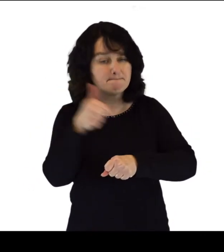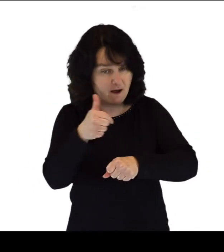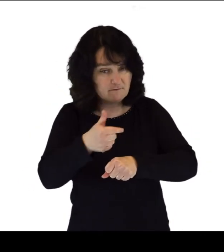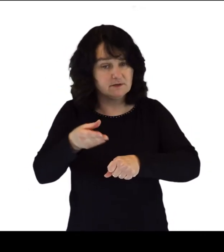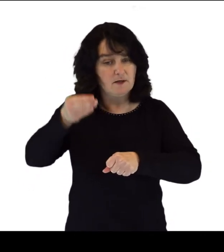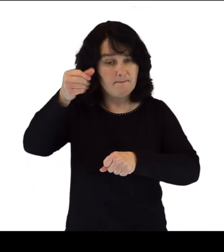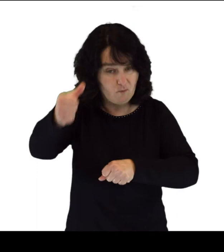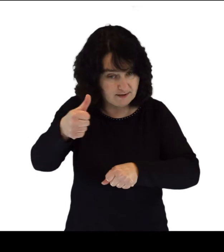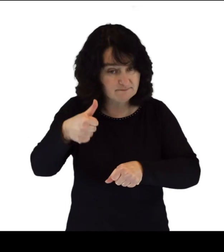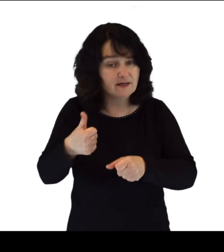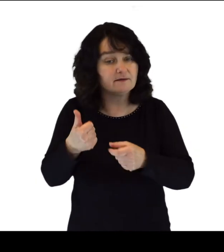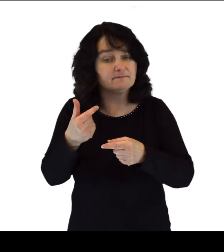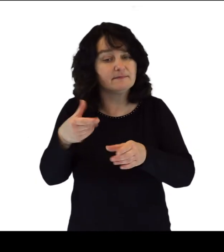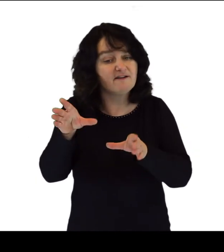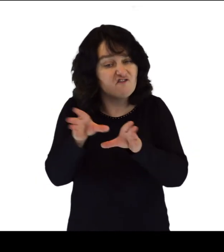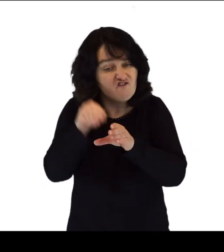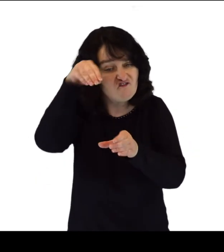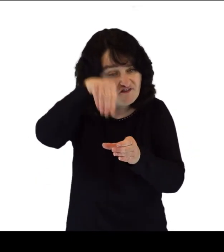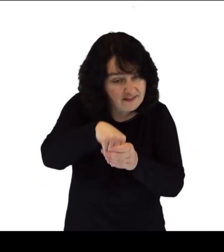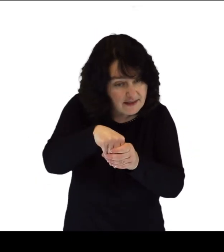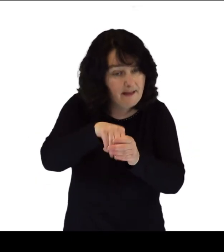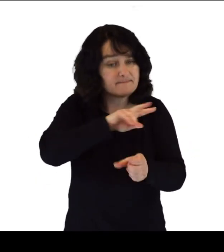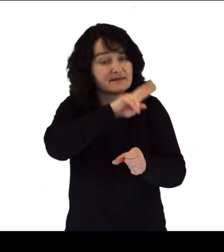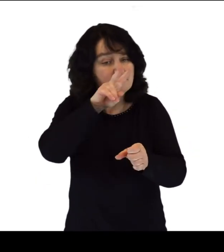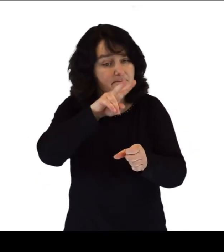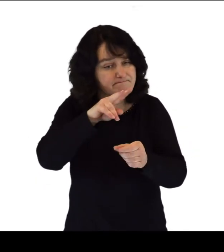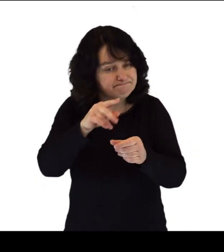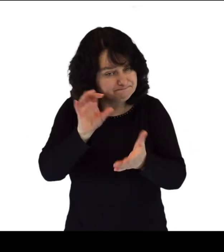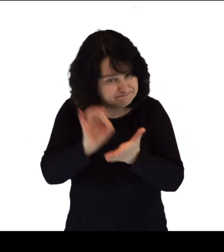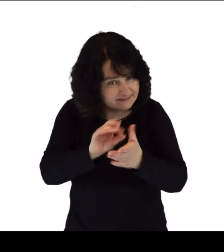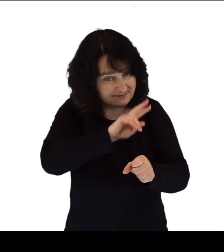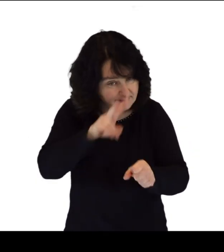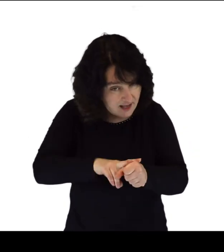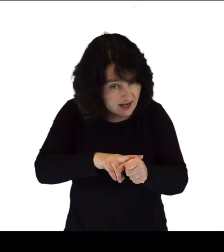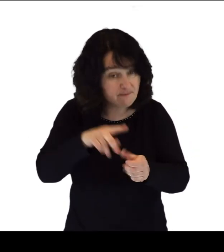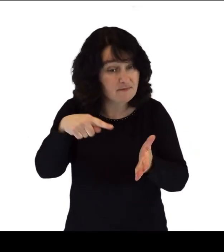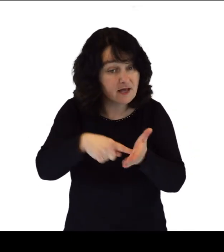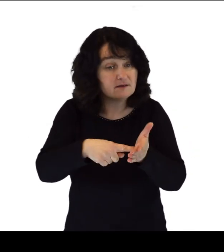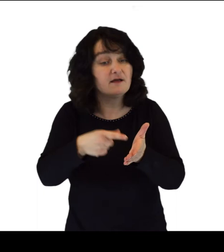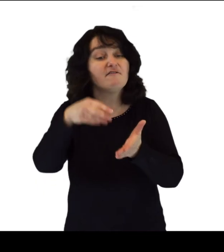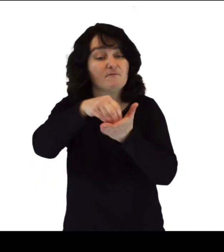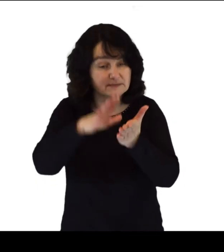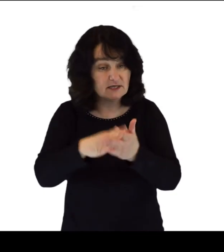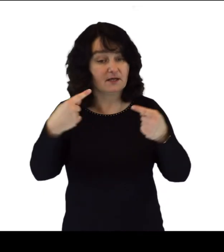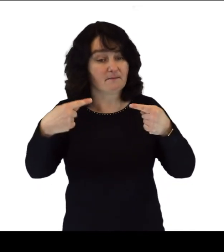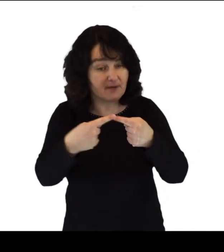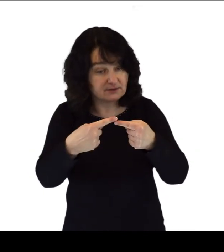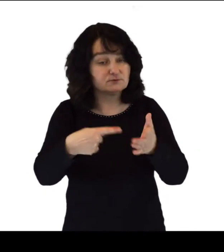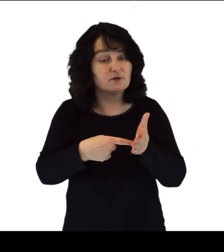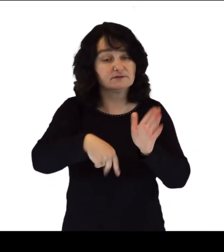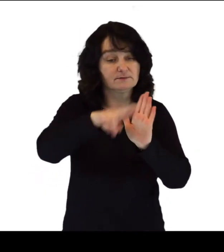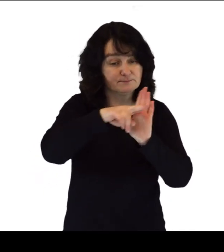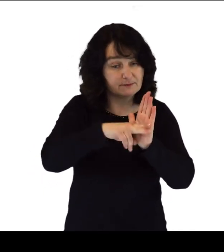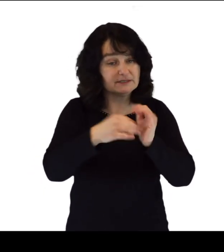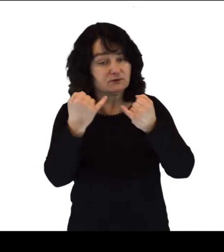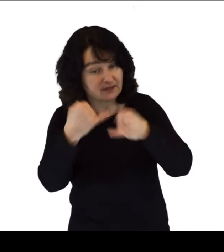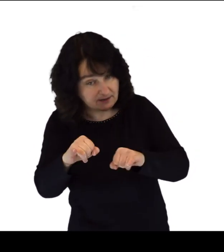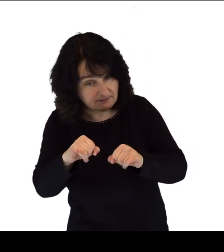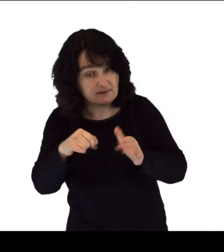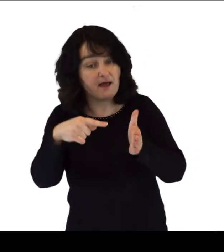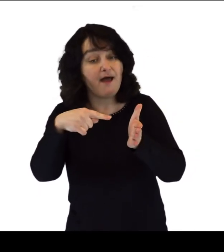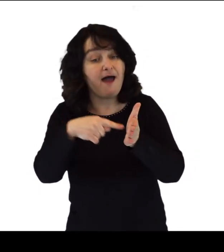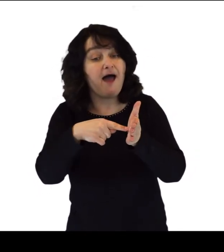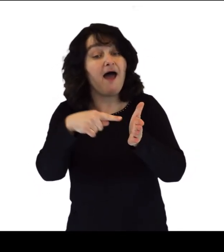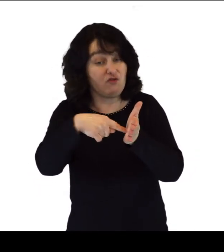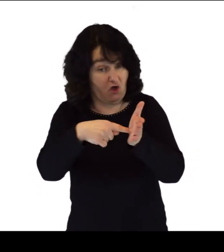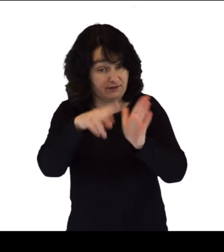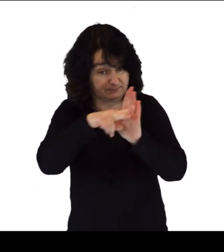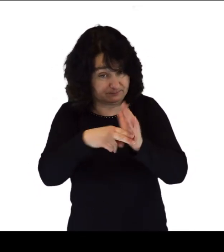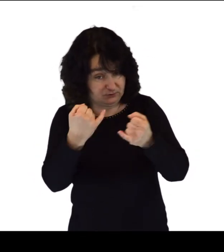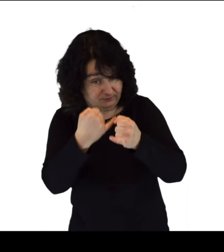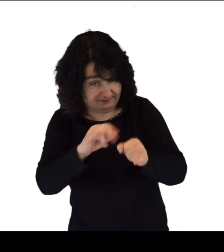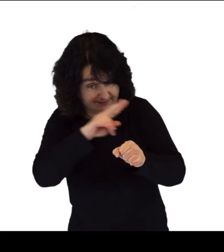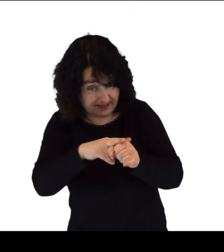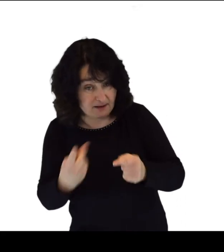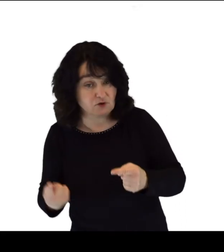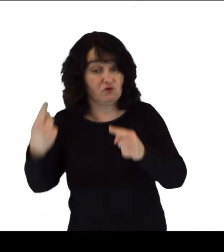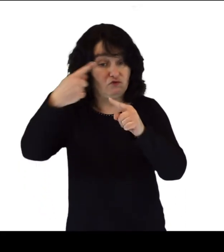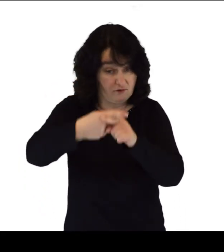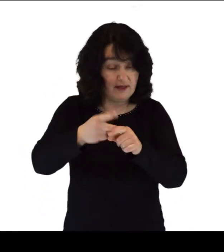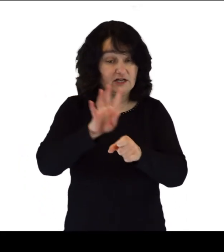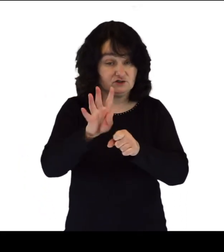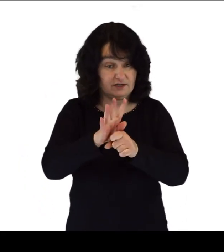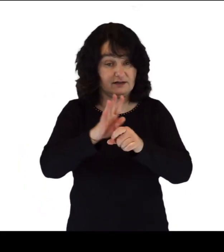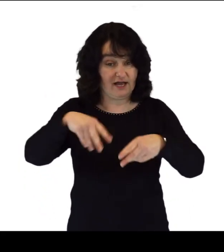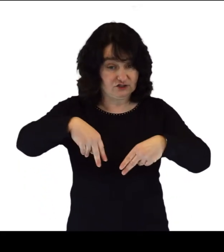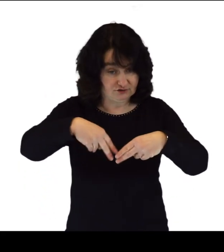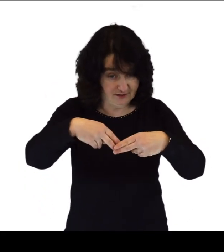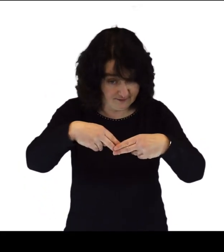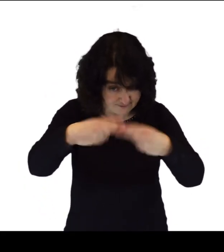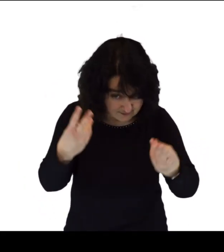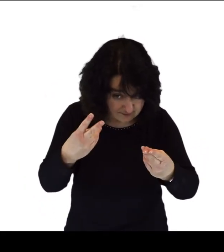powinny być opłacone z uwzględnieniem terminów, wynikających z przepisów odrębnych, do których dodaje się 14 dni,